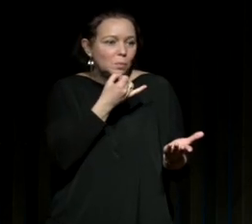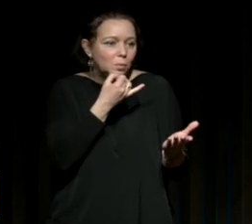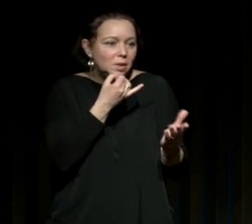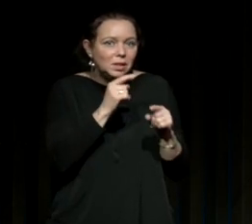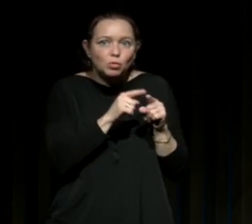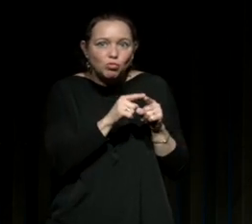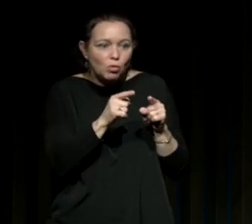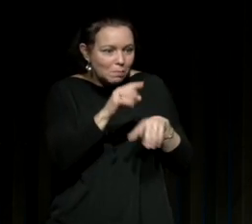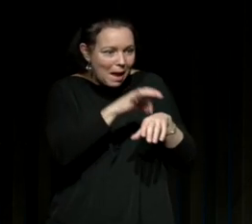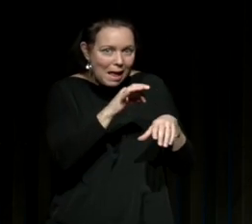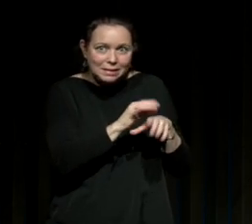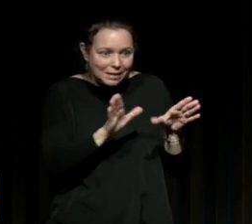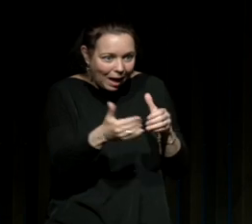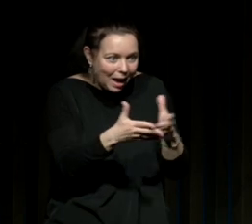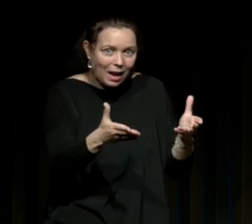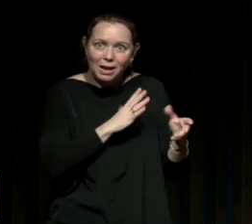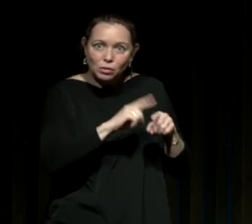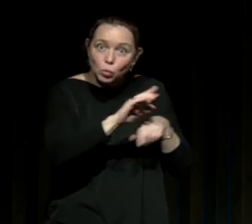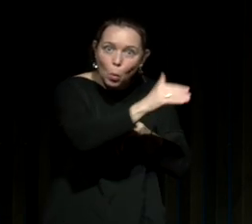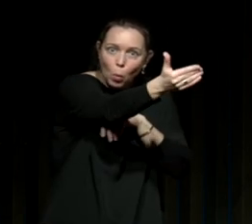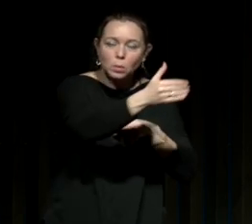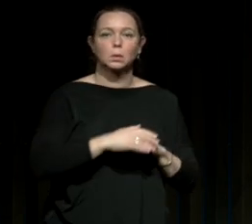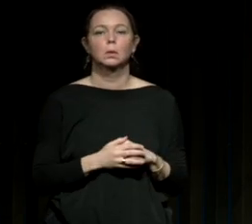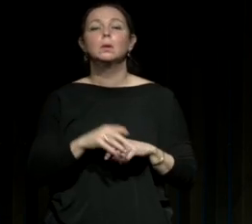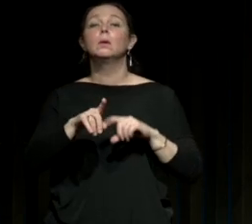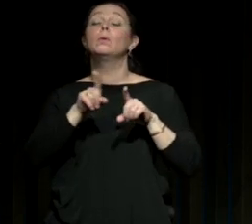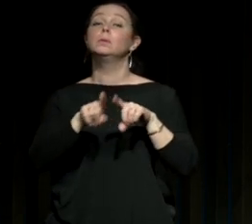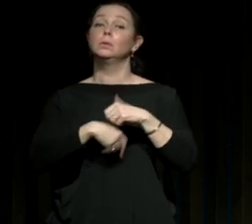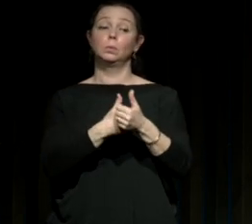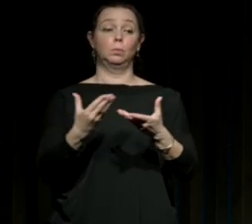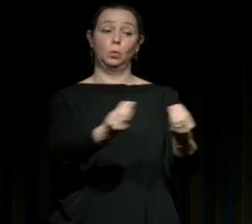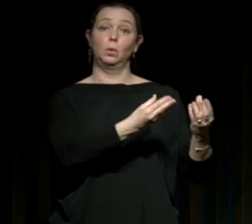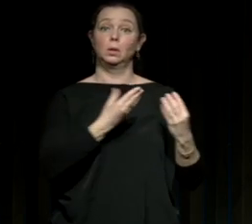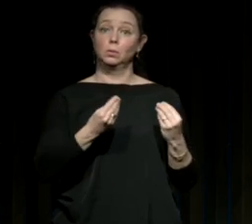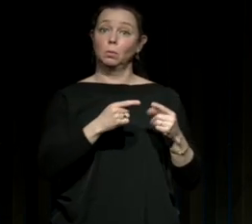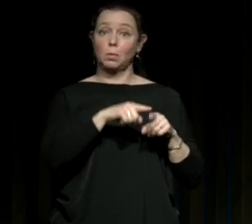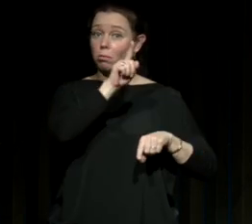la maladie et puis à des variations en fonction des populations qui sont par exemple on sait que